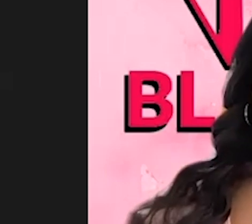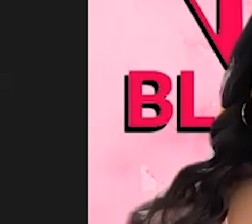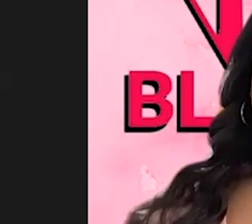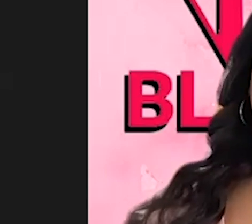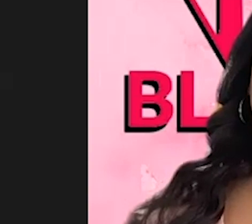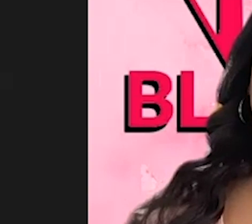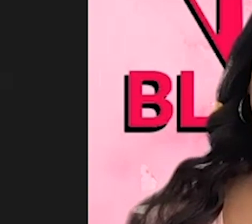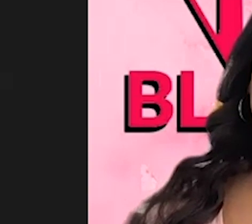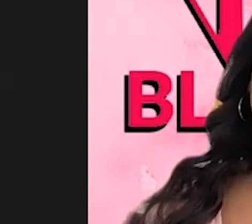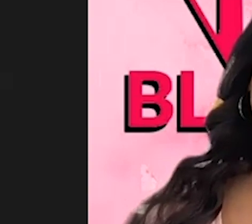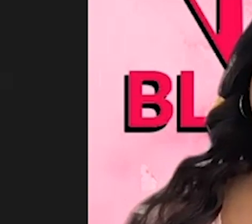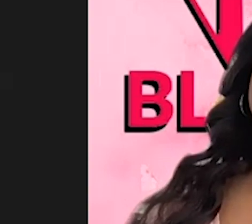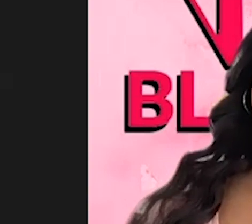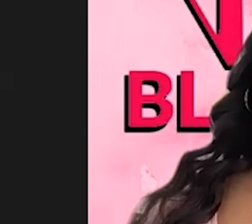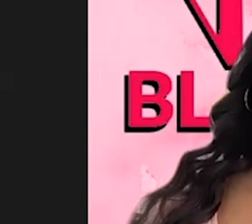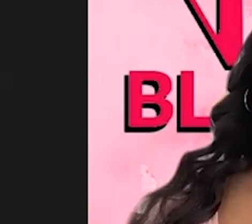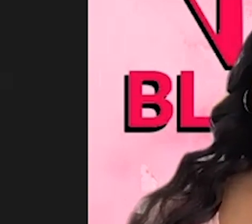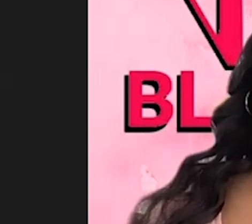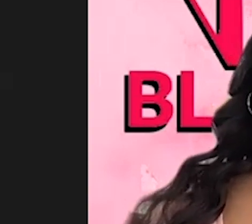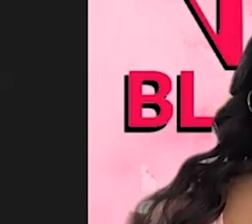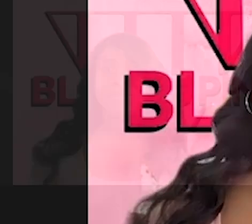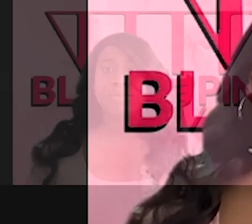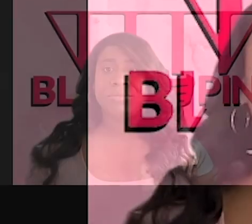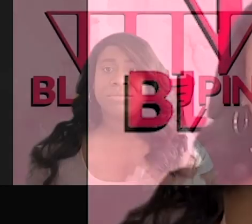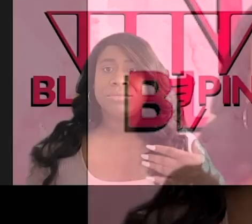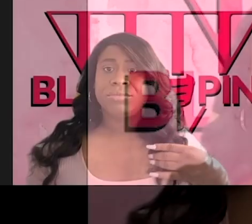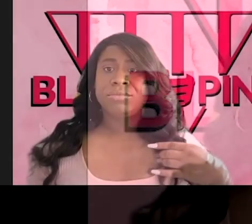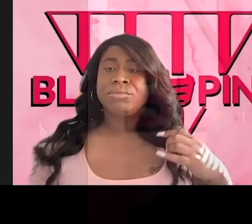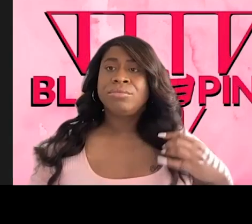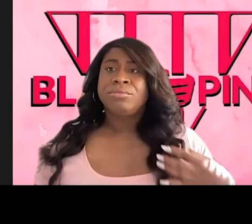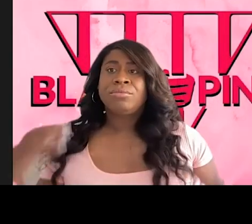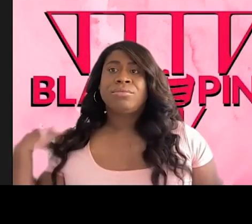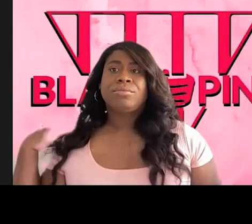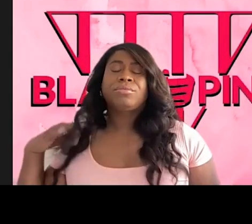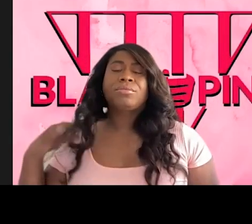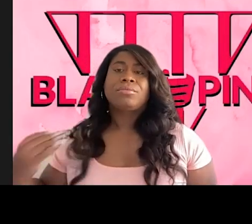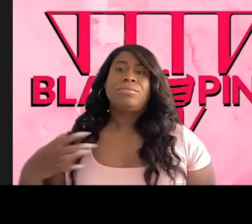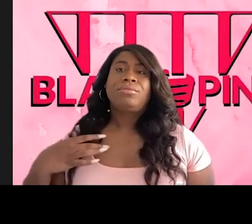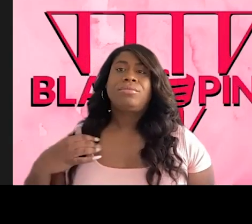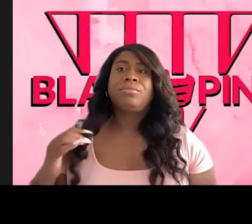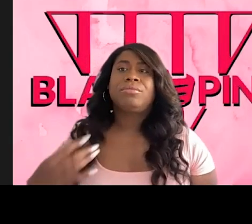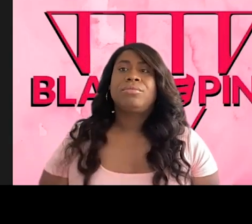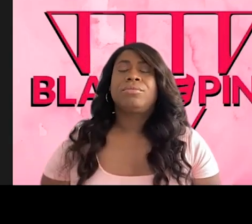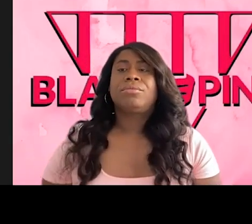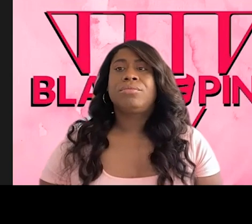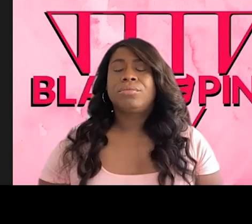que hagamos el trabajo para participar en solidaridad para llegar allí. Si, absolutamente.